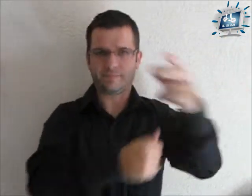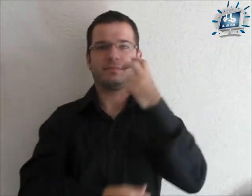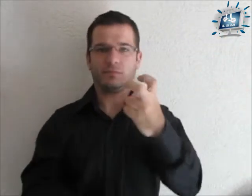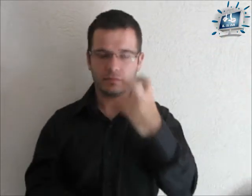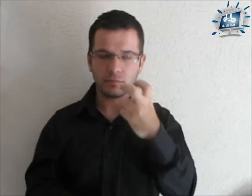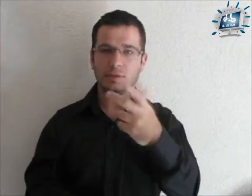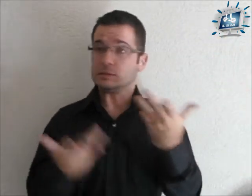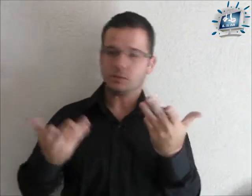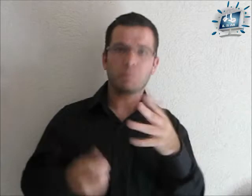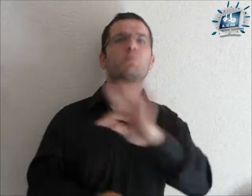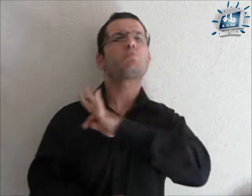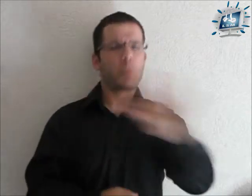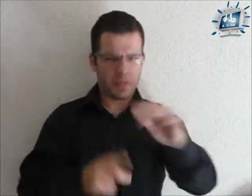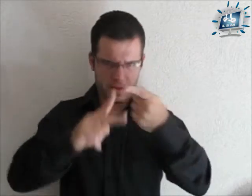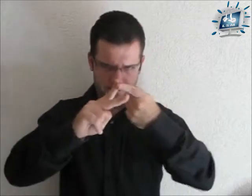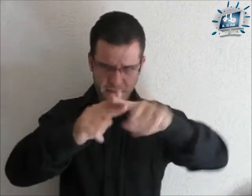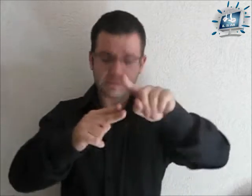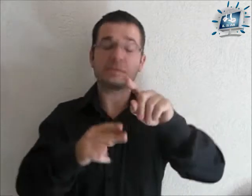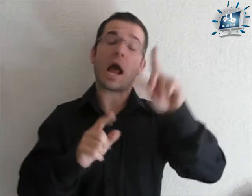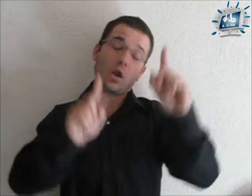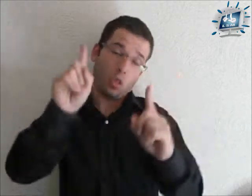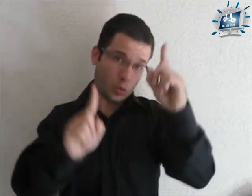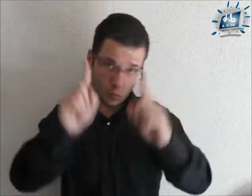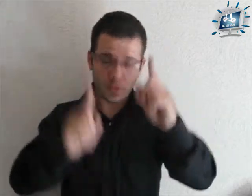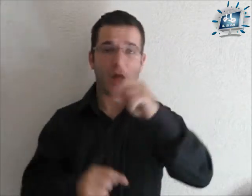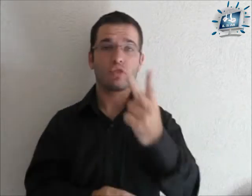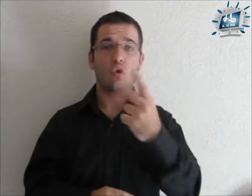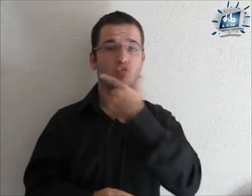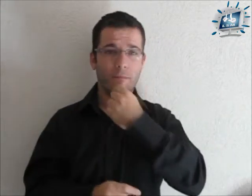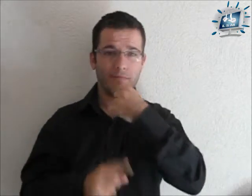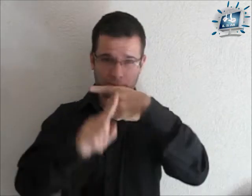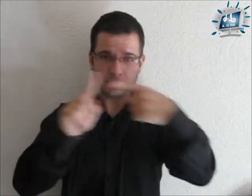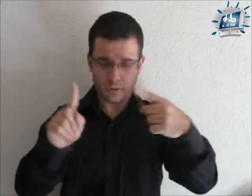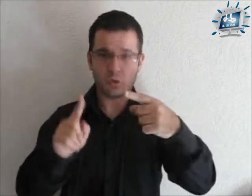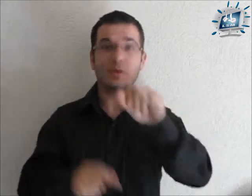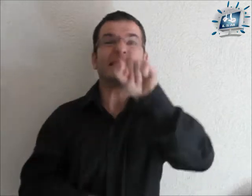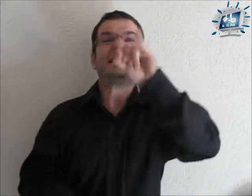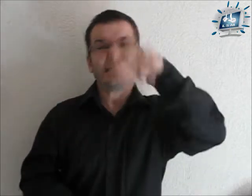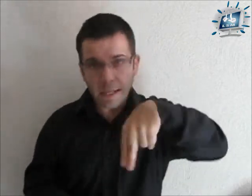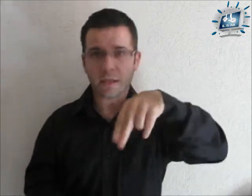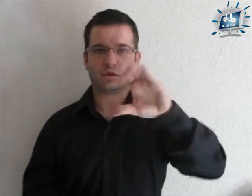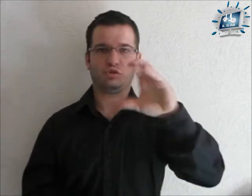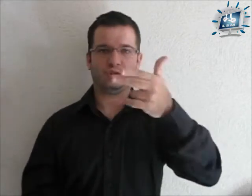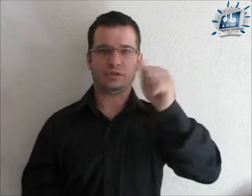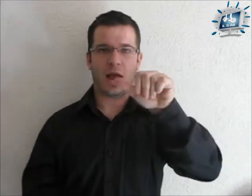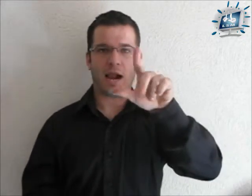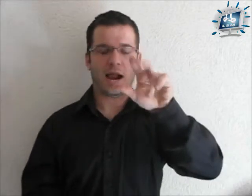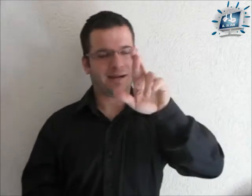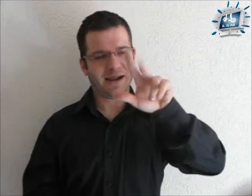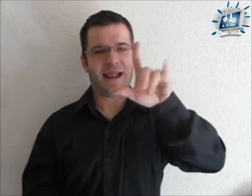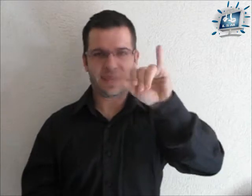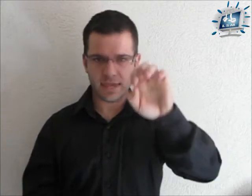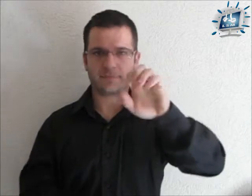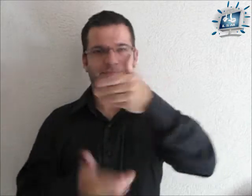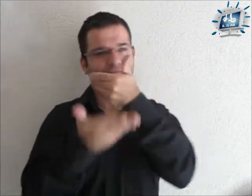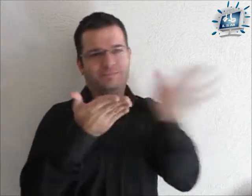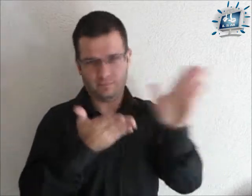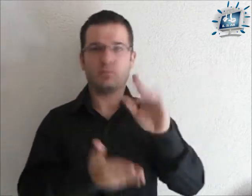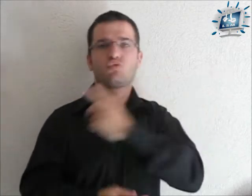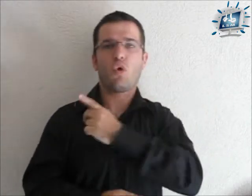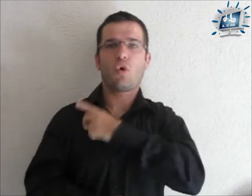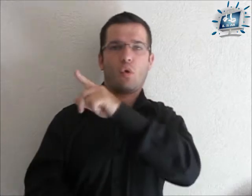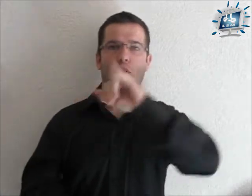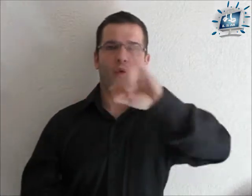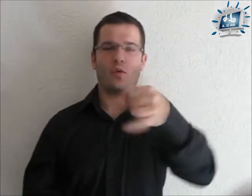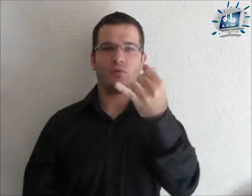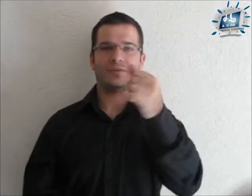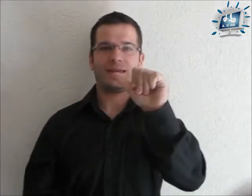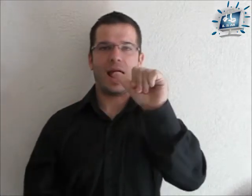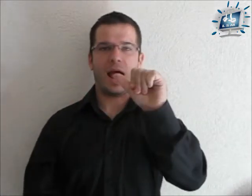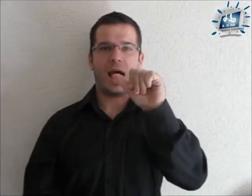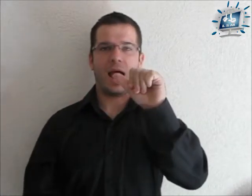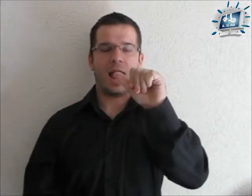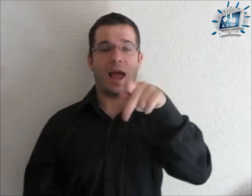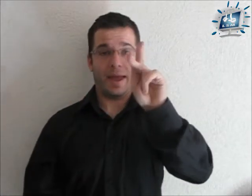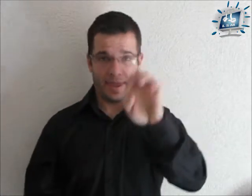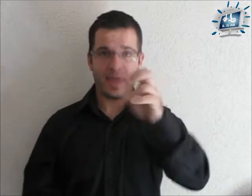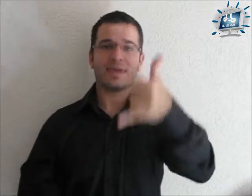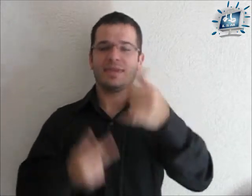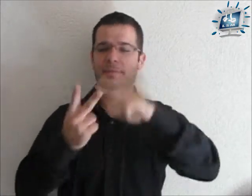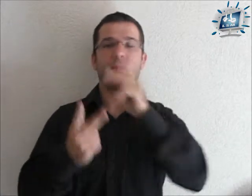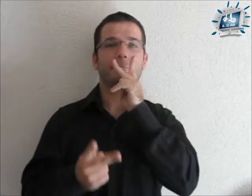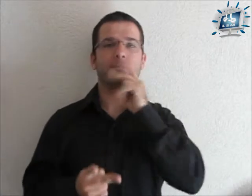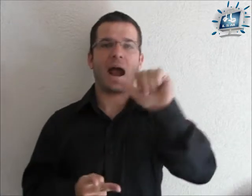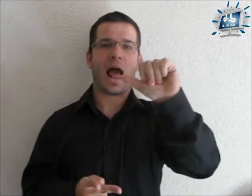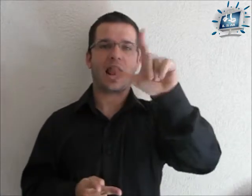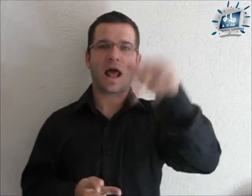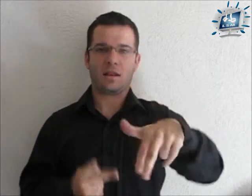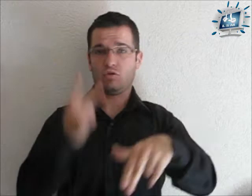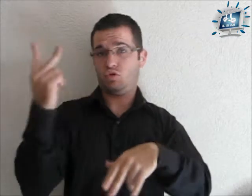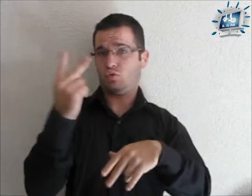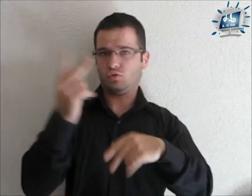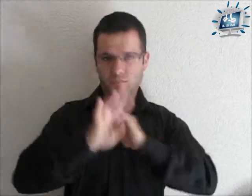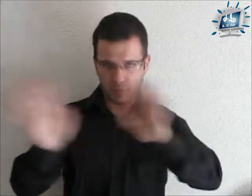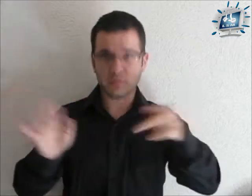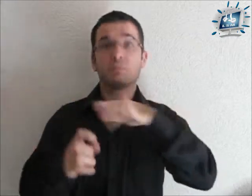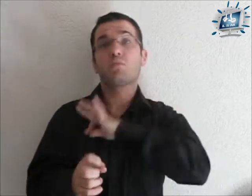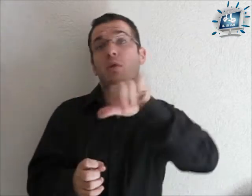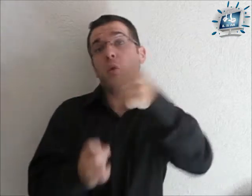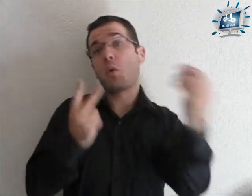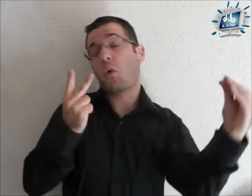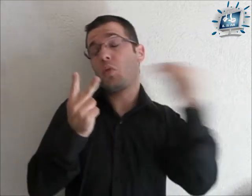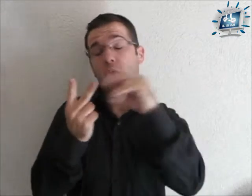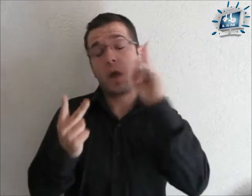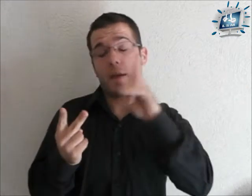Entonces posiblemente comenzará 2 hombres y medio sin Charlie, solo estará Jake y su papá Alan, tal vez alguien sustituirá x Charlie